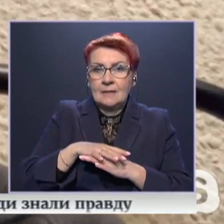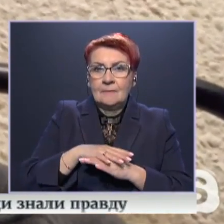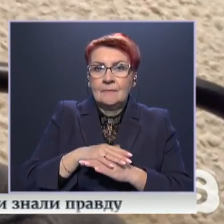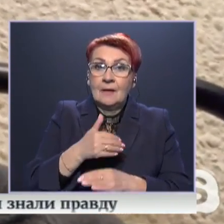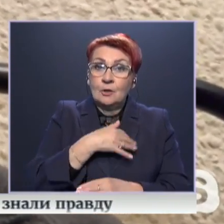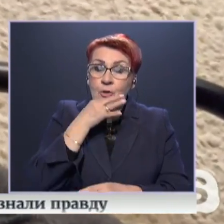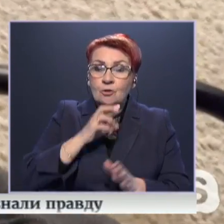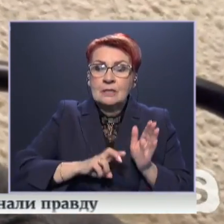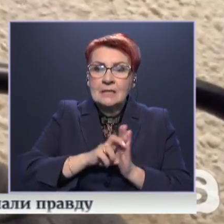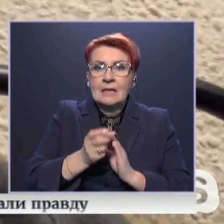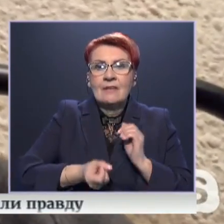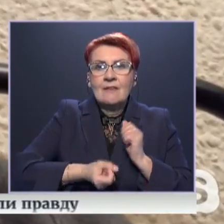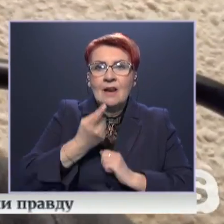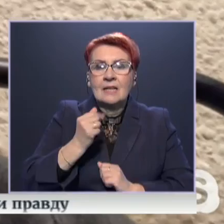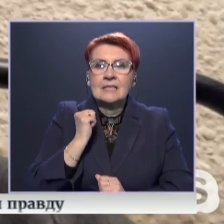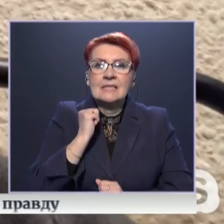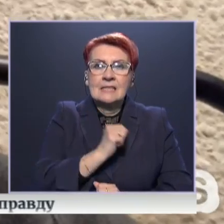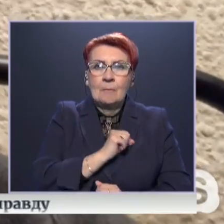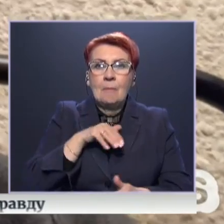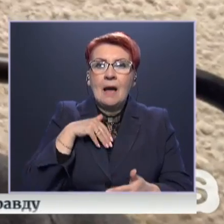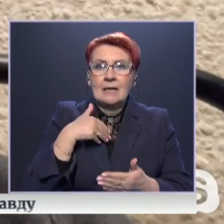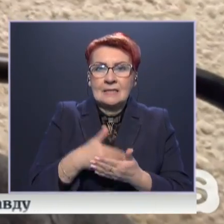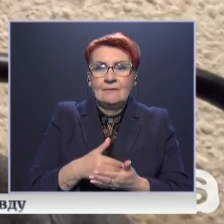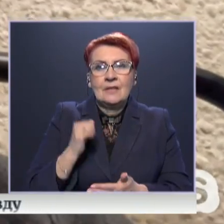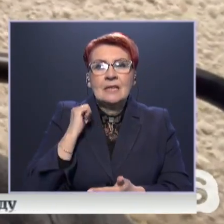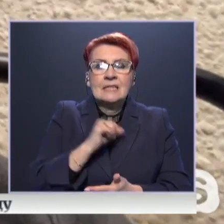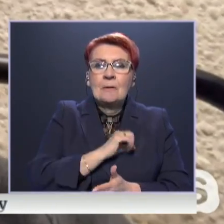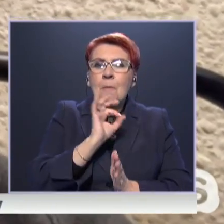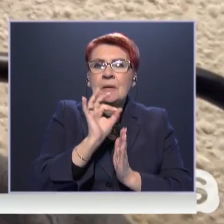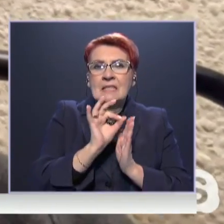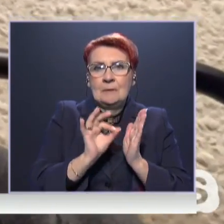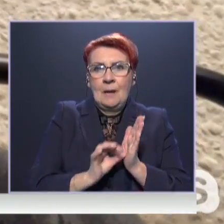является самым активным самым принципиальным участником